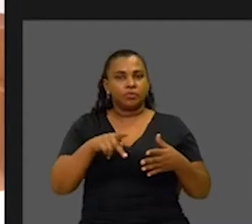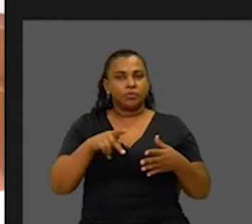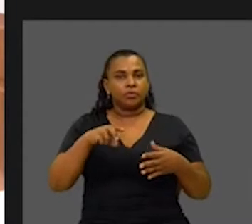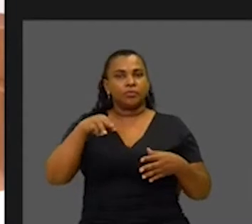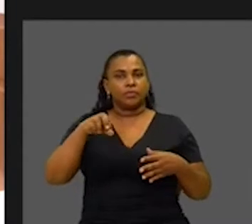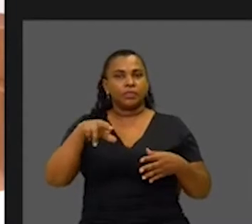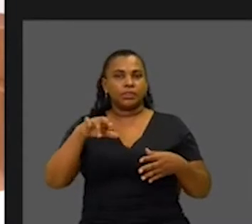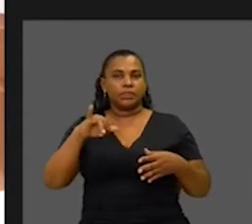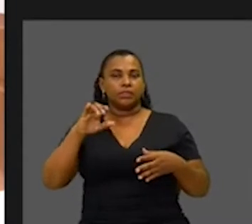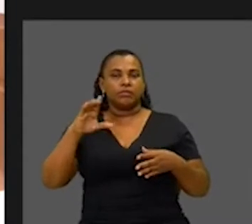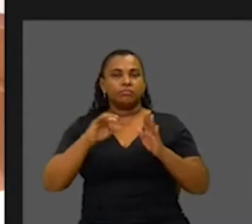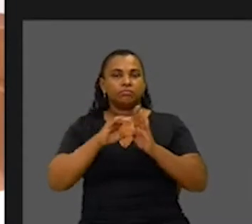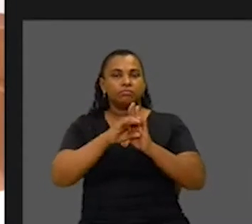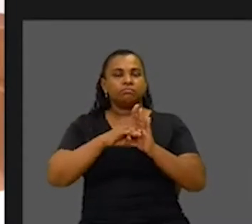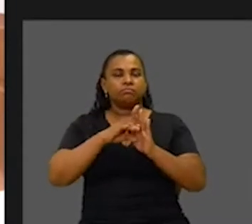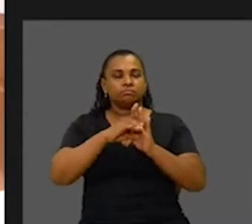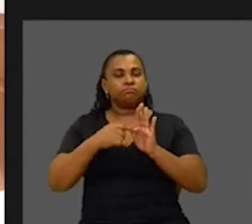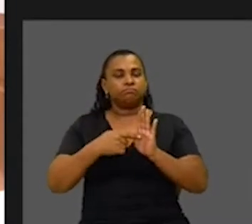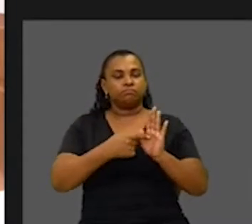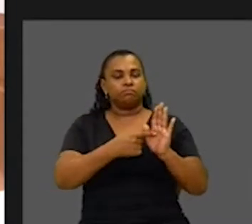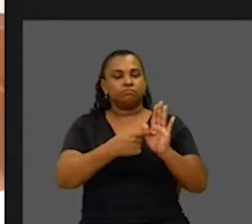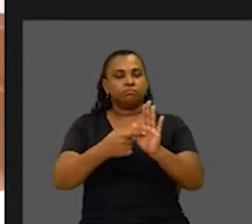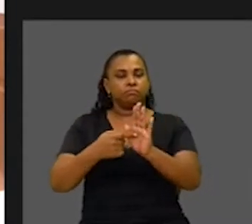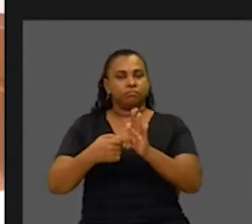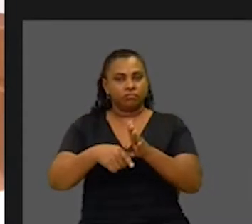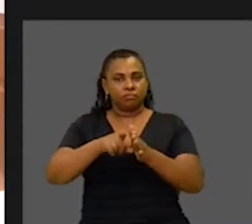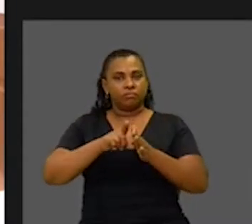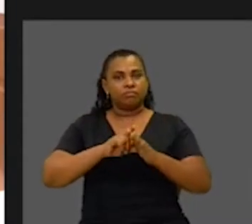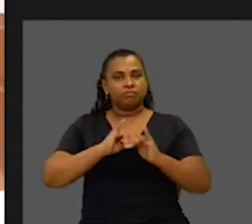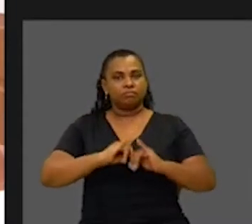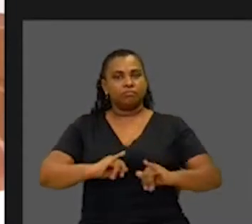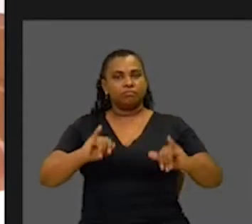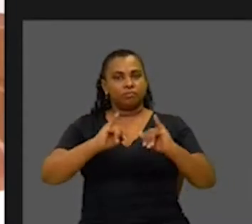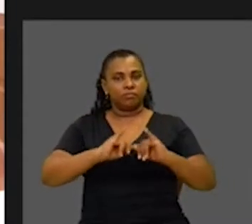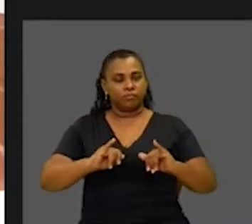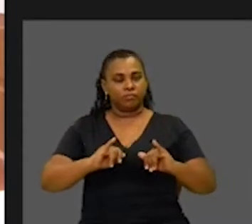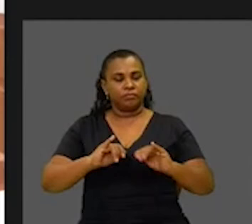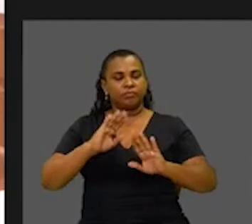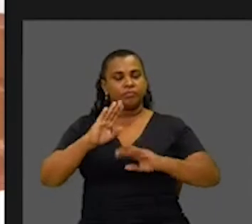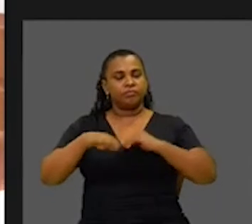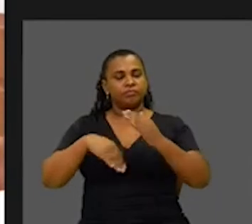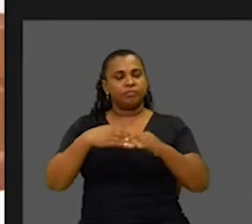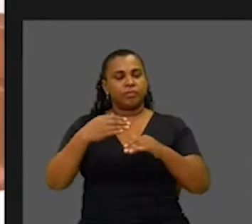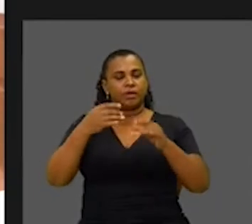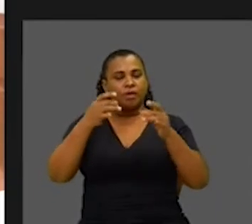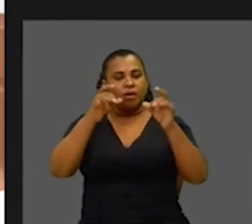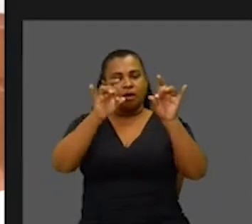pelo cerimonial após as falas de cada um deles nós teremos um debate ao final com as questões